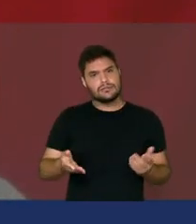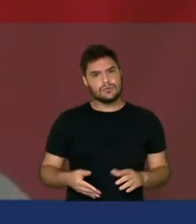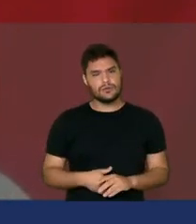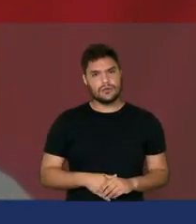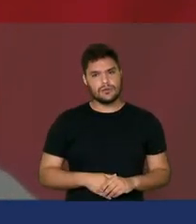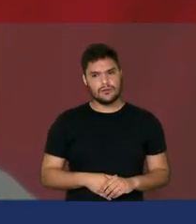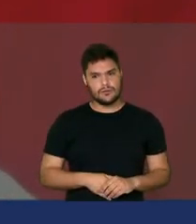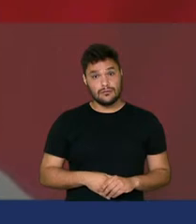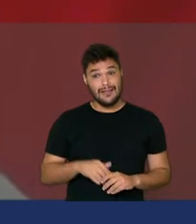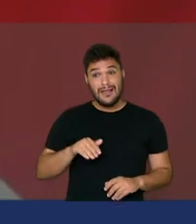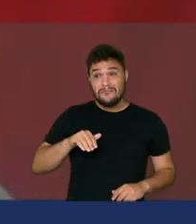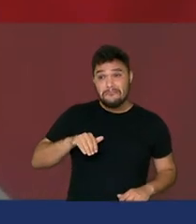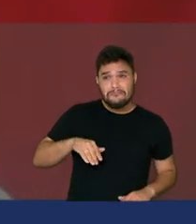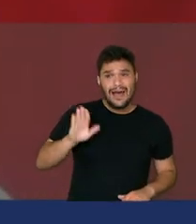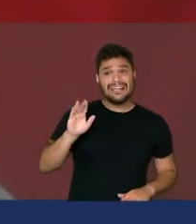COMO CONCEBER, COMO COMPREENDER ISSO TUDO? MAIS DE